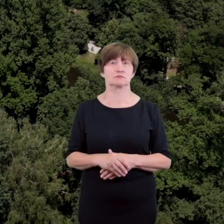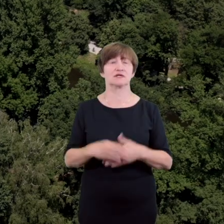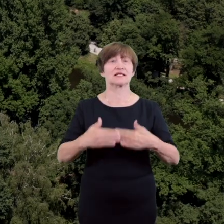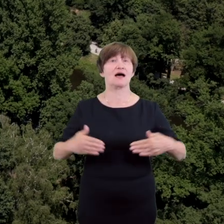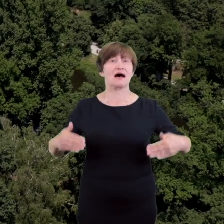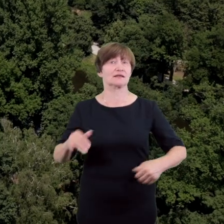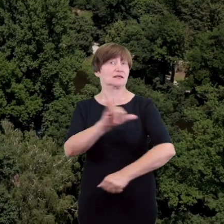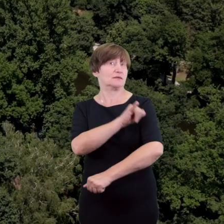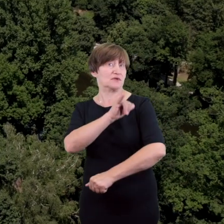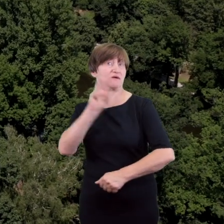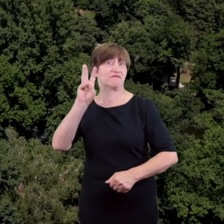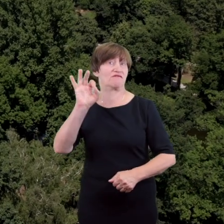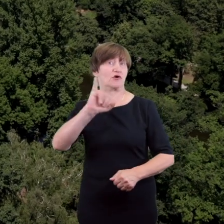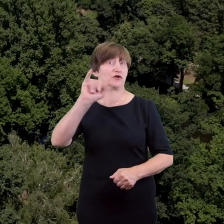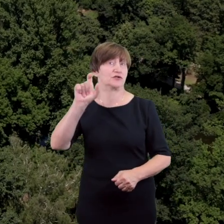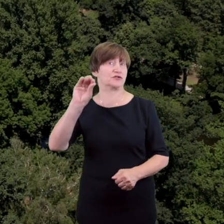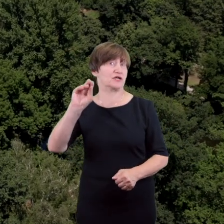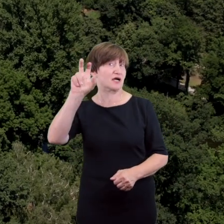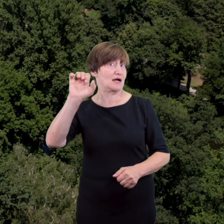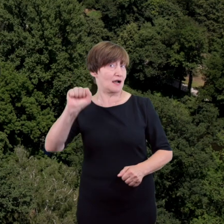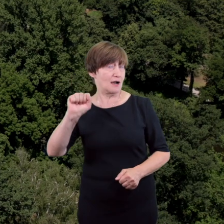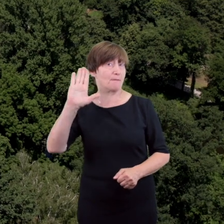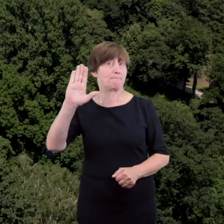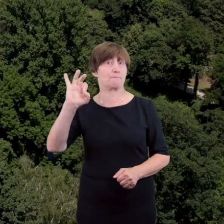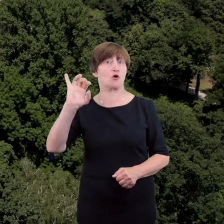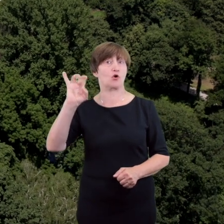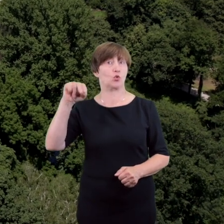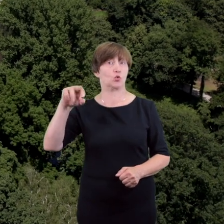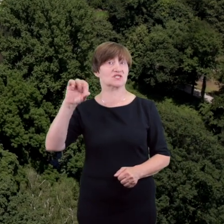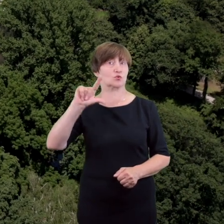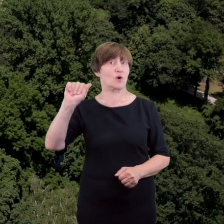teatr imienia Wojciecha Bogusławskiego w Kaliszu w środowisku teatralnym